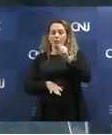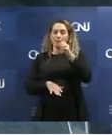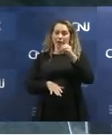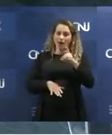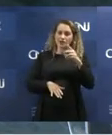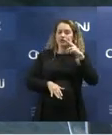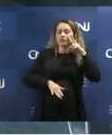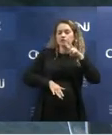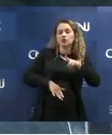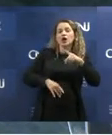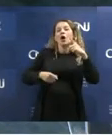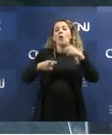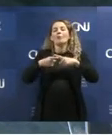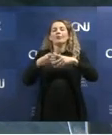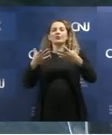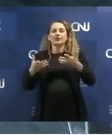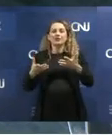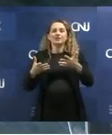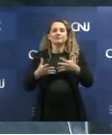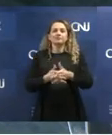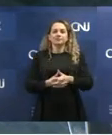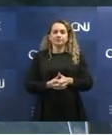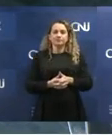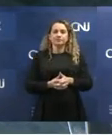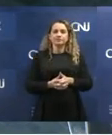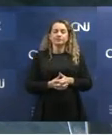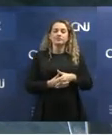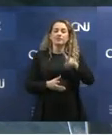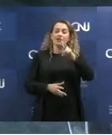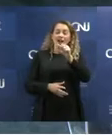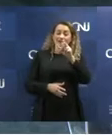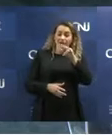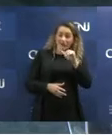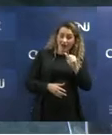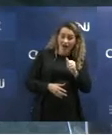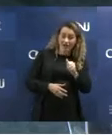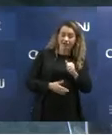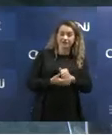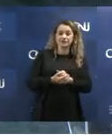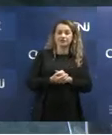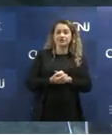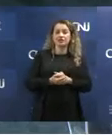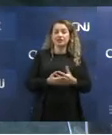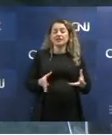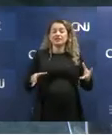pelos quais a vara estava no completo caos.